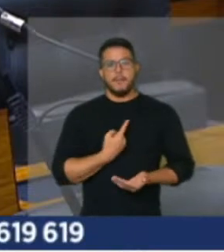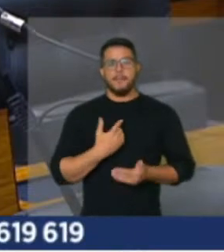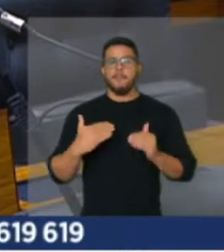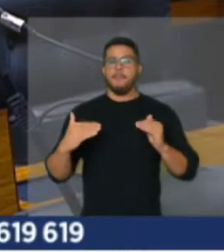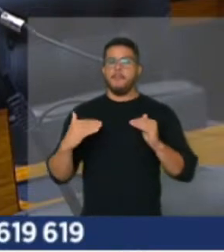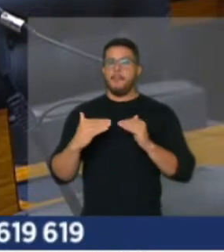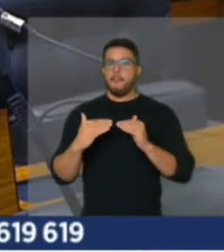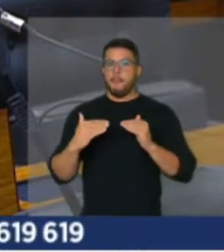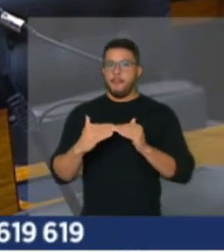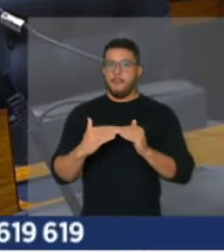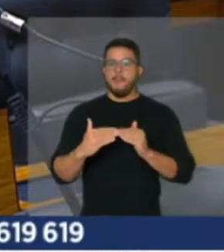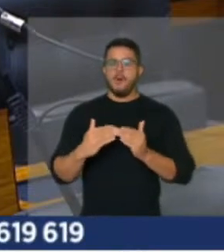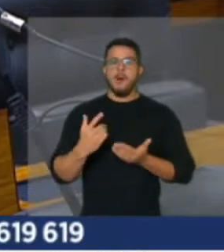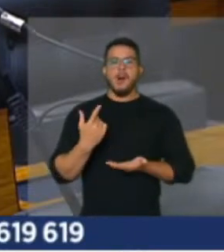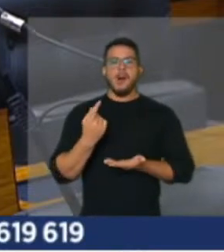ESTE REPASSE DE MAIS 1% DO MÊS DE SETEMBRO PARA OS